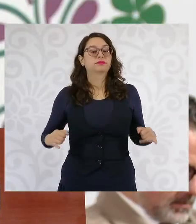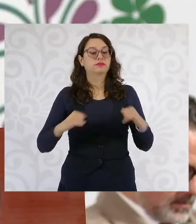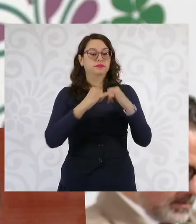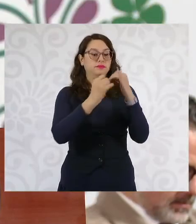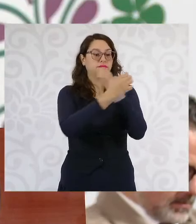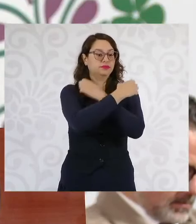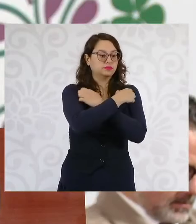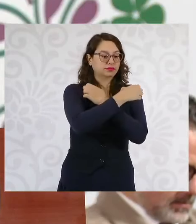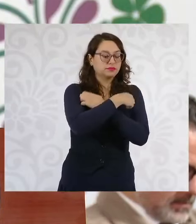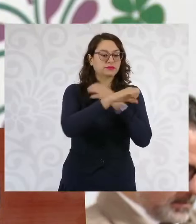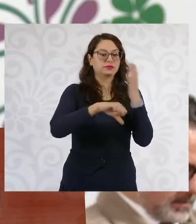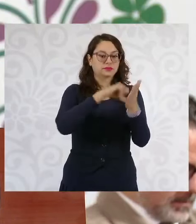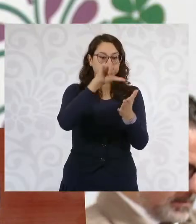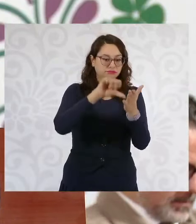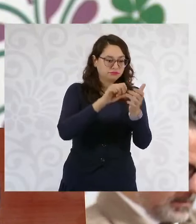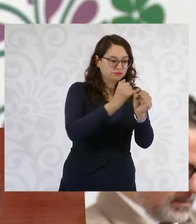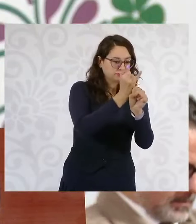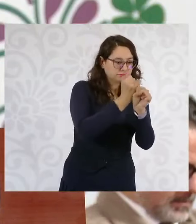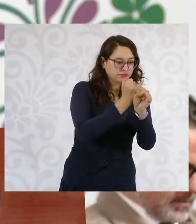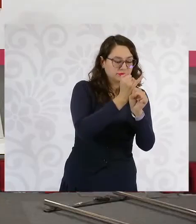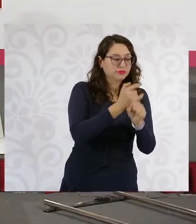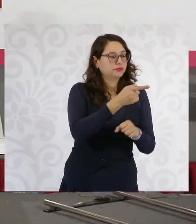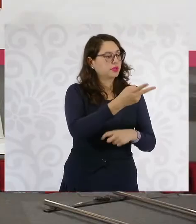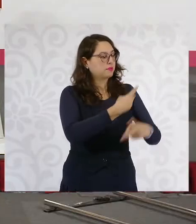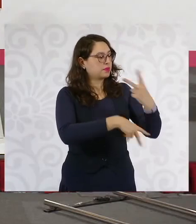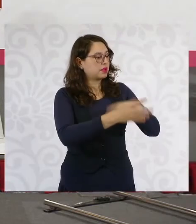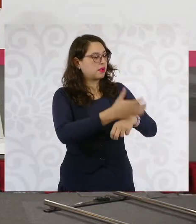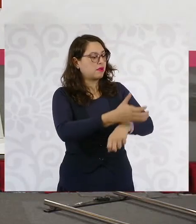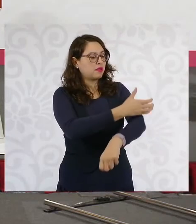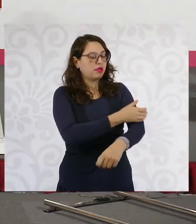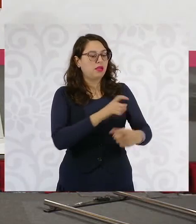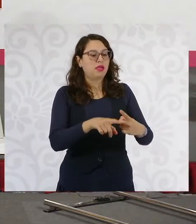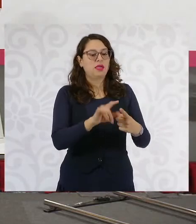investigación aquí nos acompaña el director de Instituto Politécnico Nacional también el